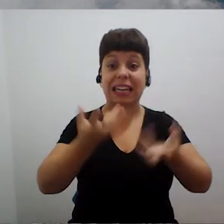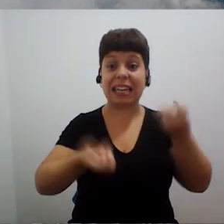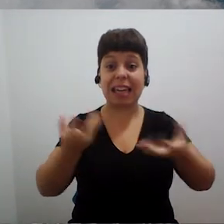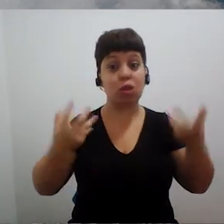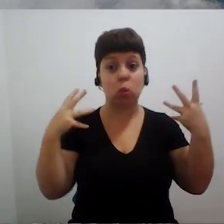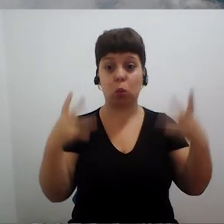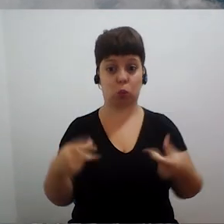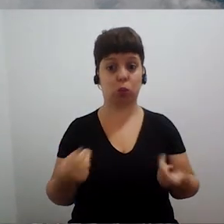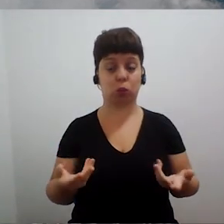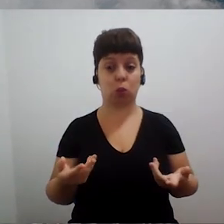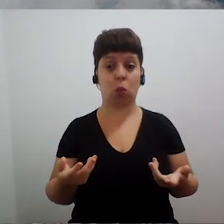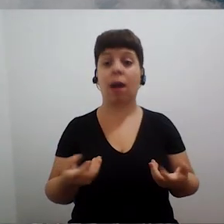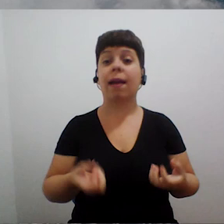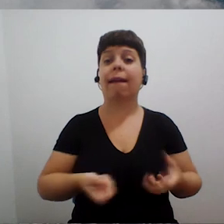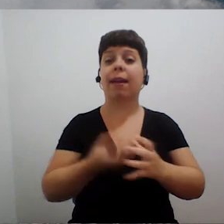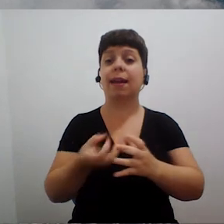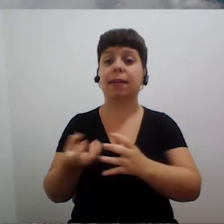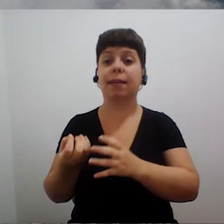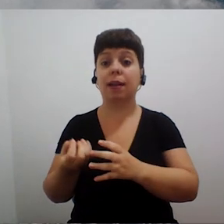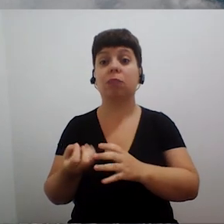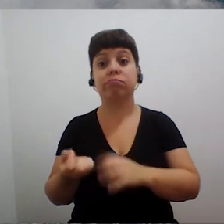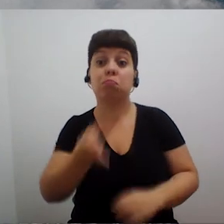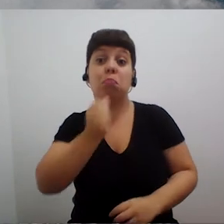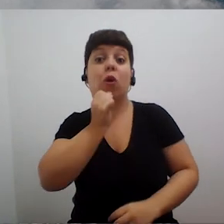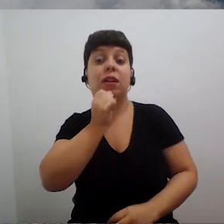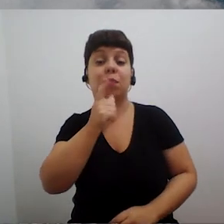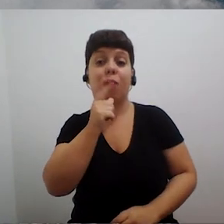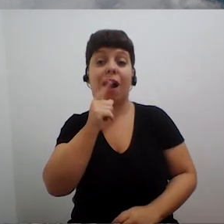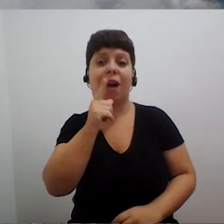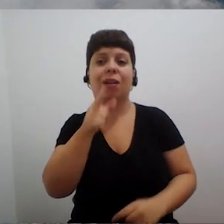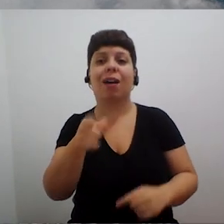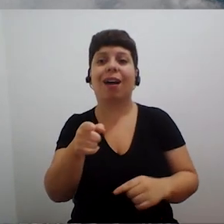dessa criação que expressam o amor de Deus, a bondade de Deus,